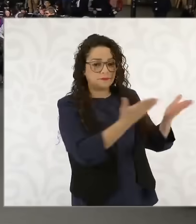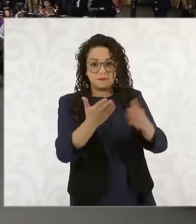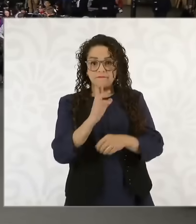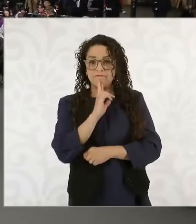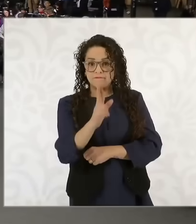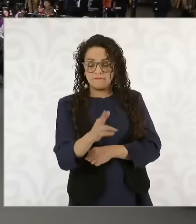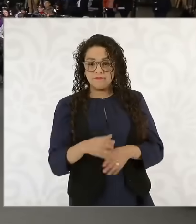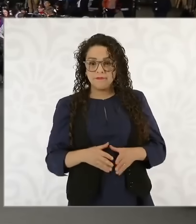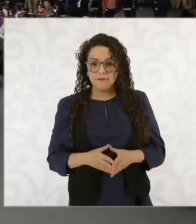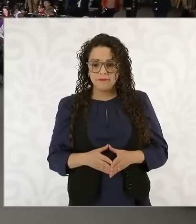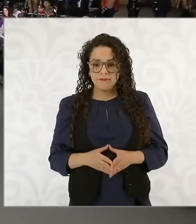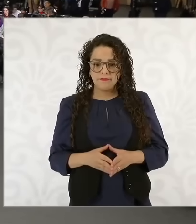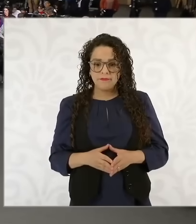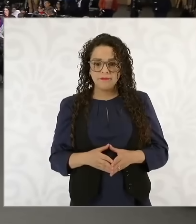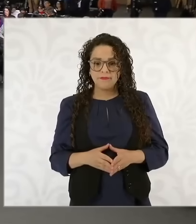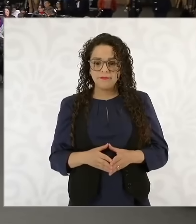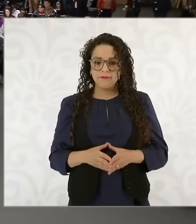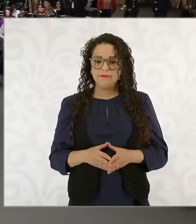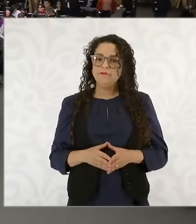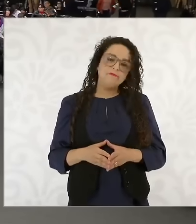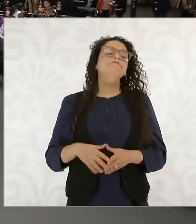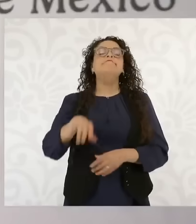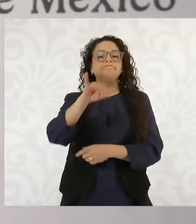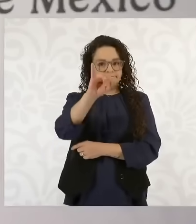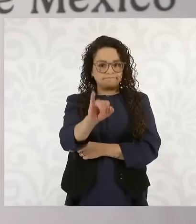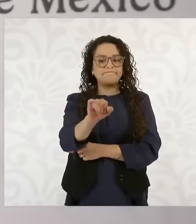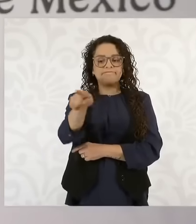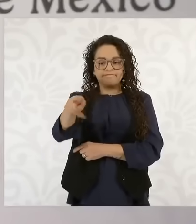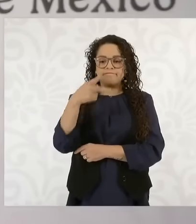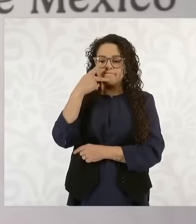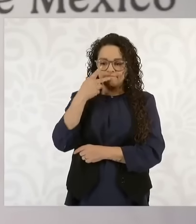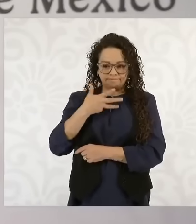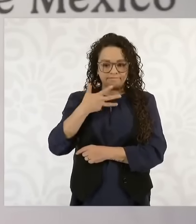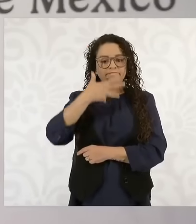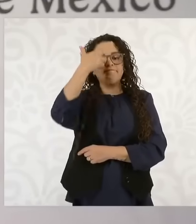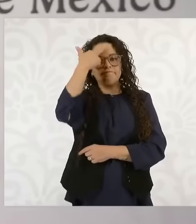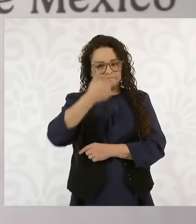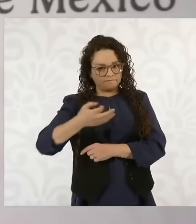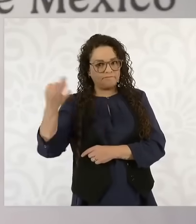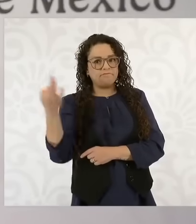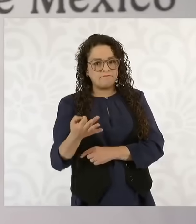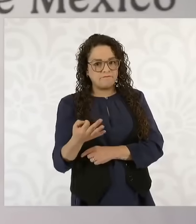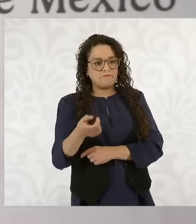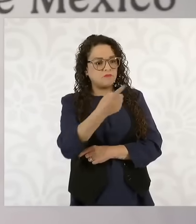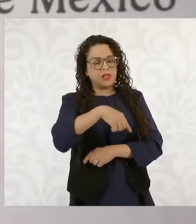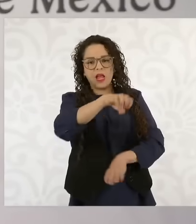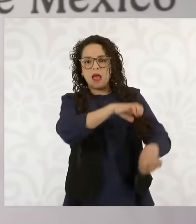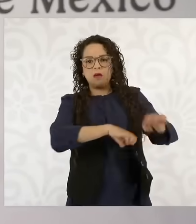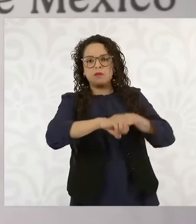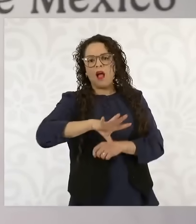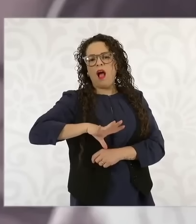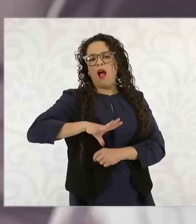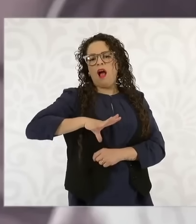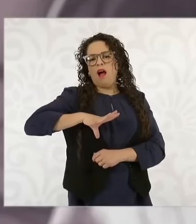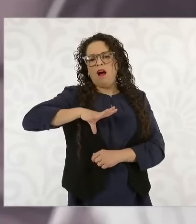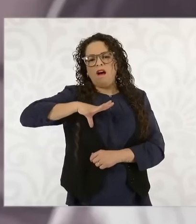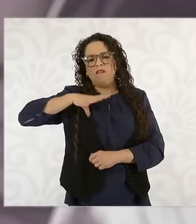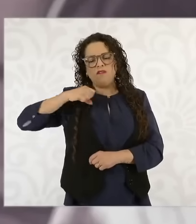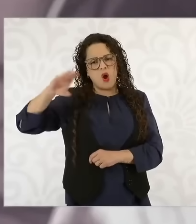Sí. Eh, en efecto, había un abuso eh bastante importante por muchas empresas eh que que era